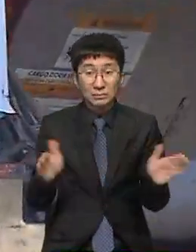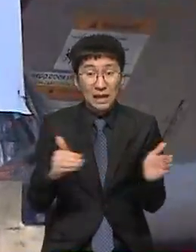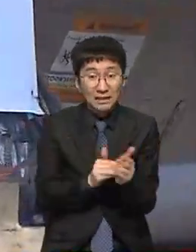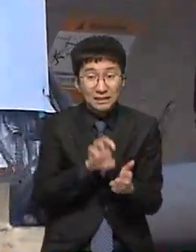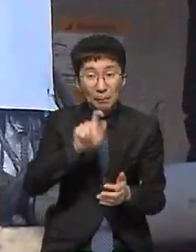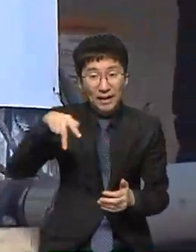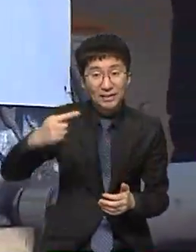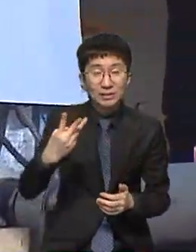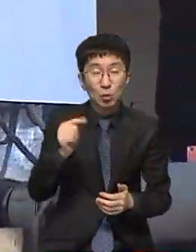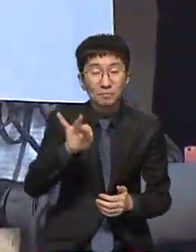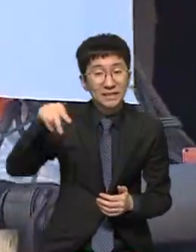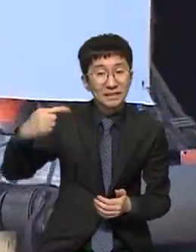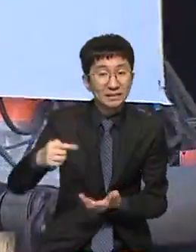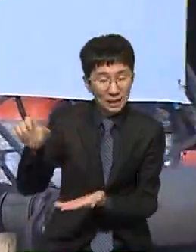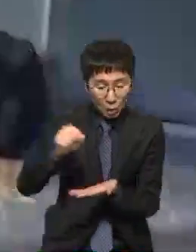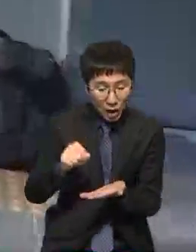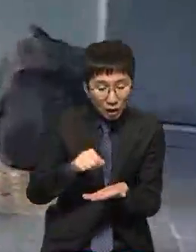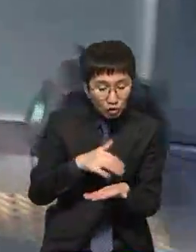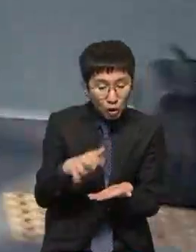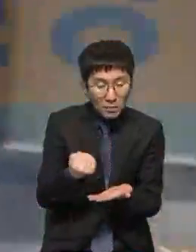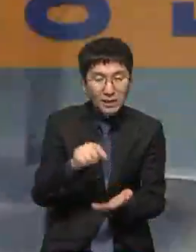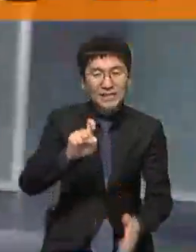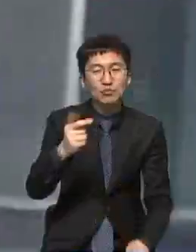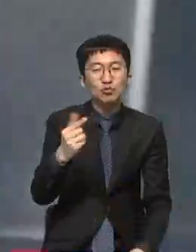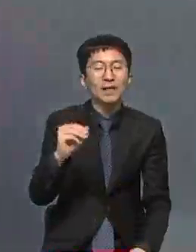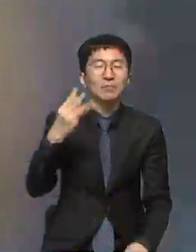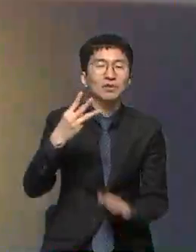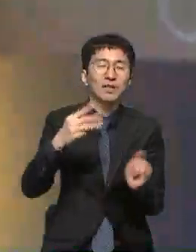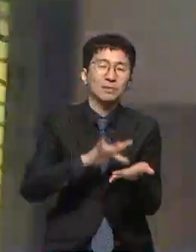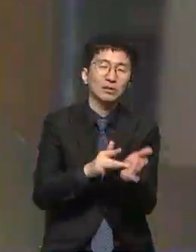최근 확진자 급증으로 재고량은 7만 6천 명분뿐입니다.